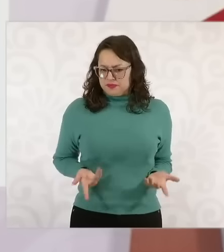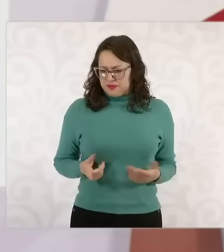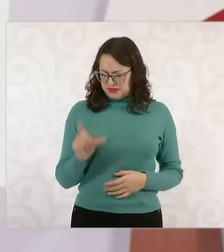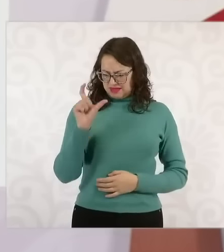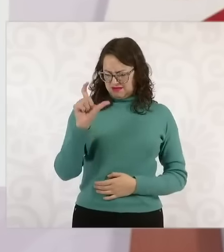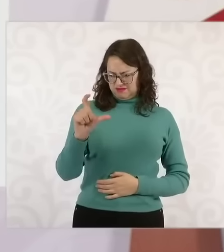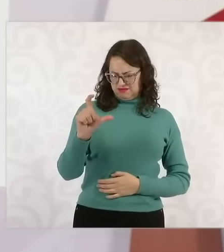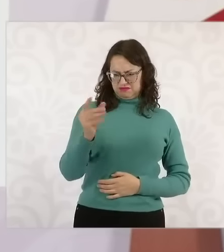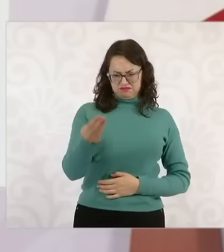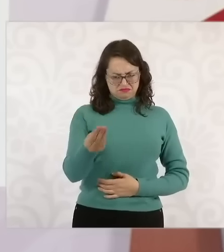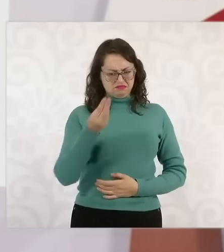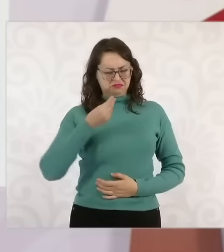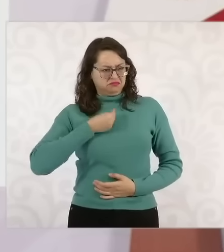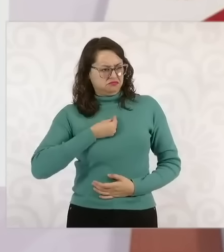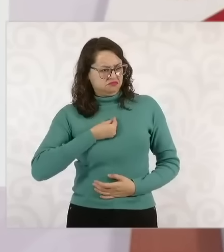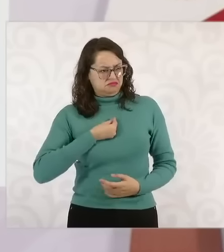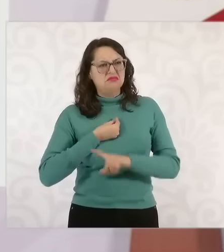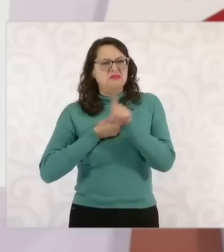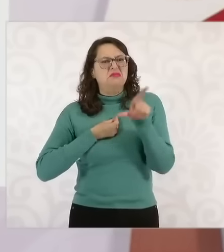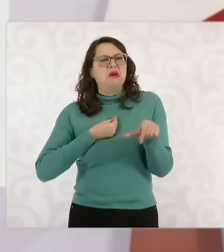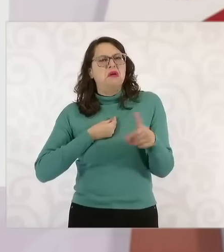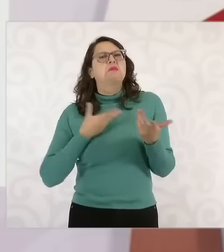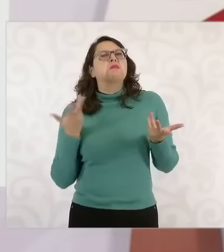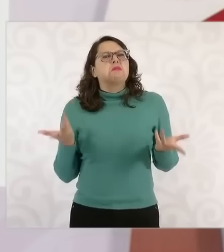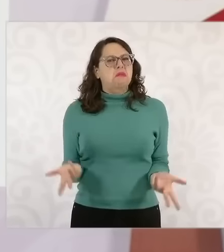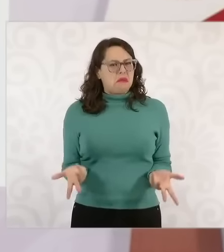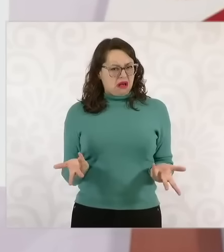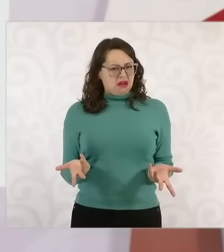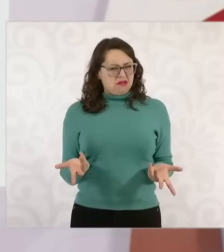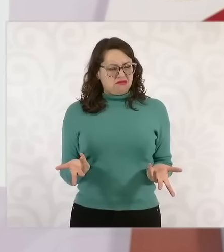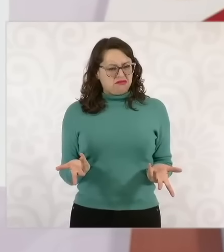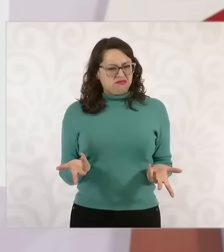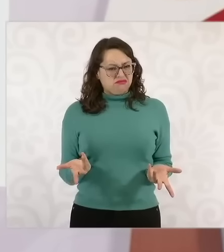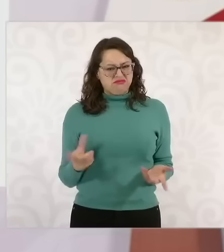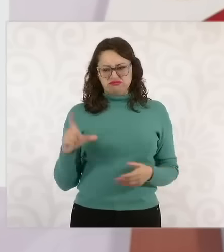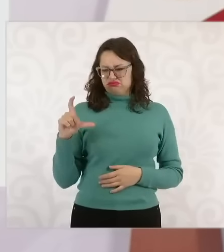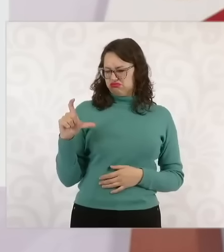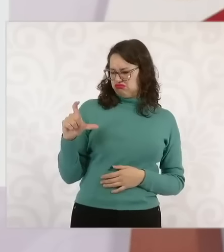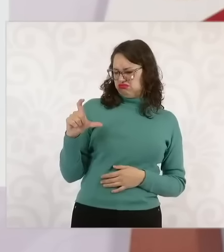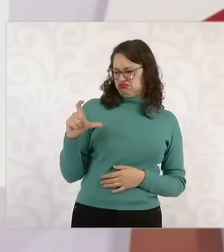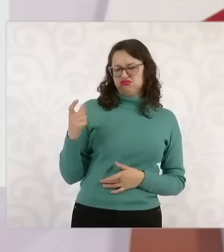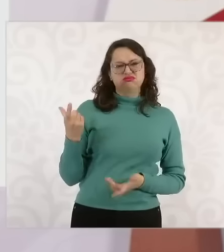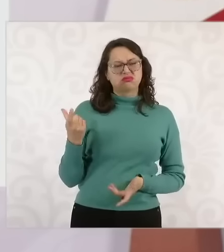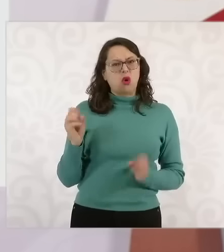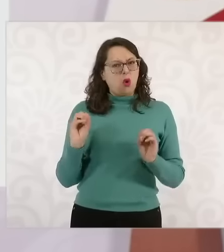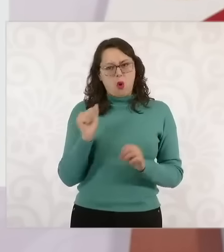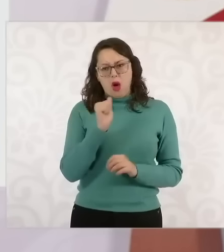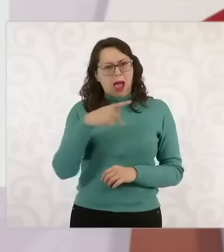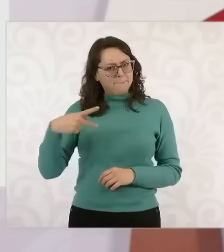allá de un plástico o más allá de un eh de una credencial en la aplicación. siguiente. Y la